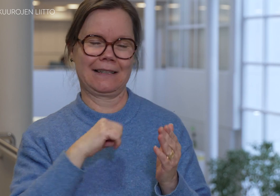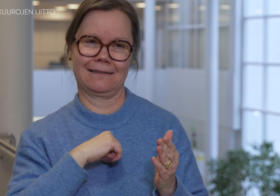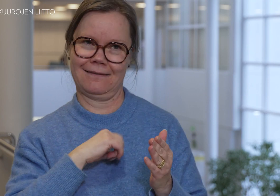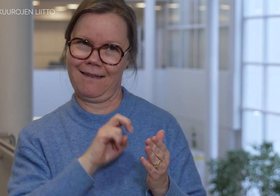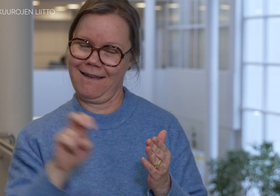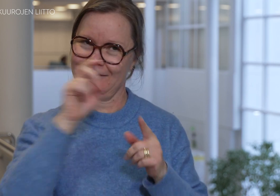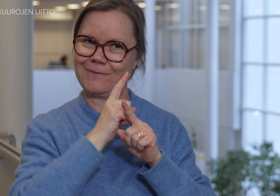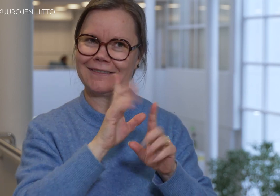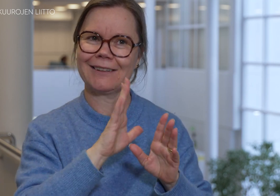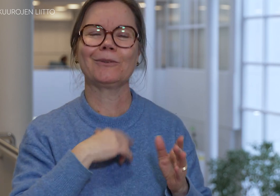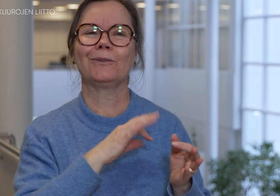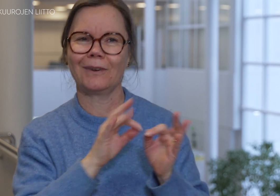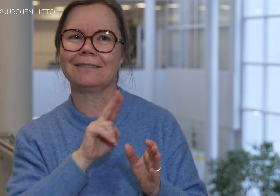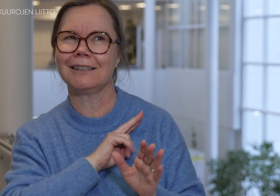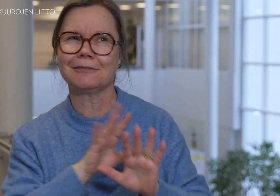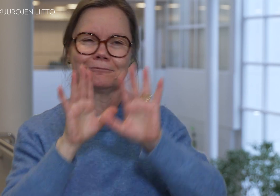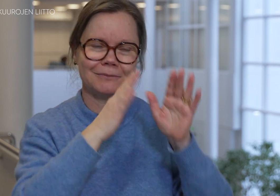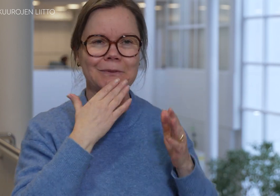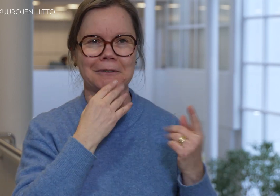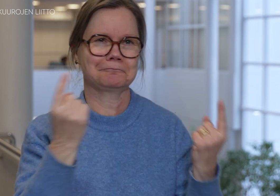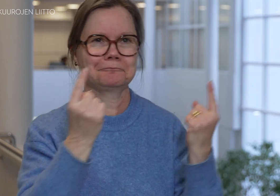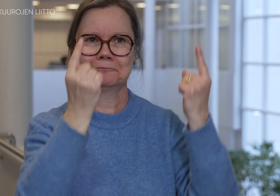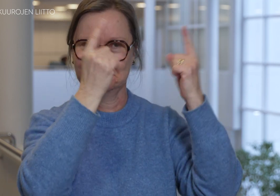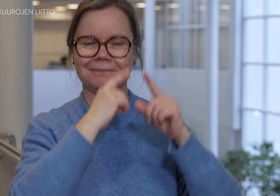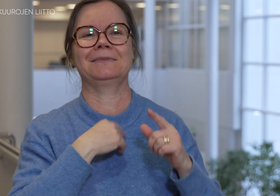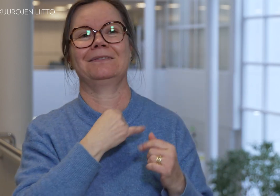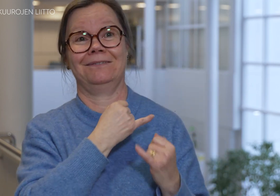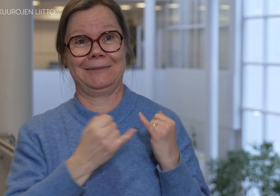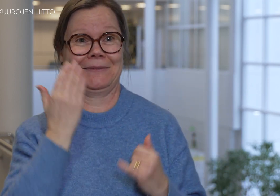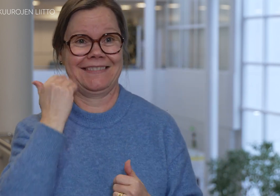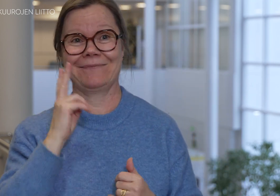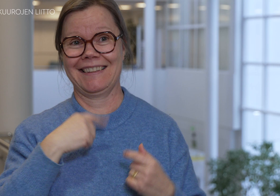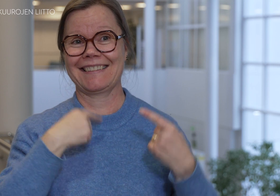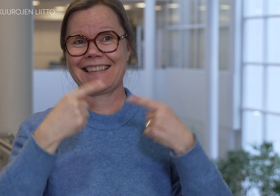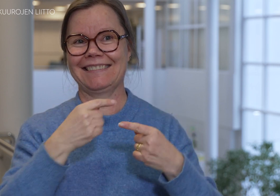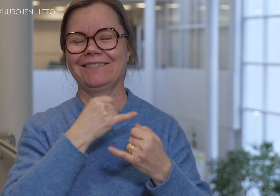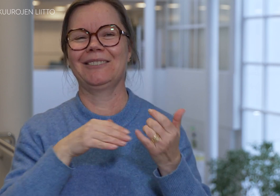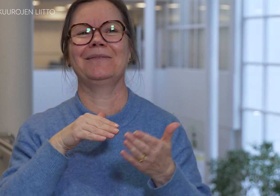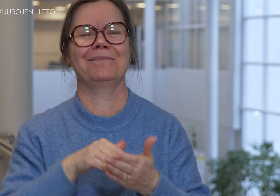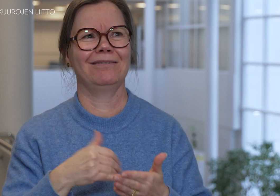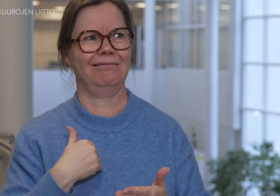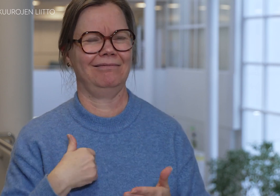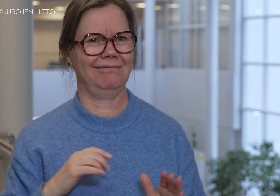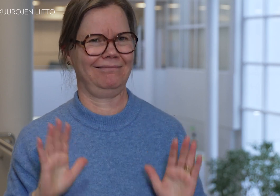En itse ollut mukana kaikilla alueilla, vaan koordinoin tätä projektia. Kiertueen viimeinen etappi oli vastikään Kajaanissa.